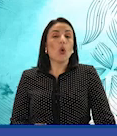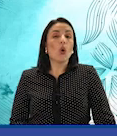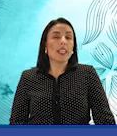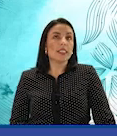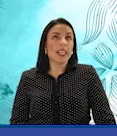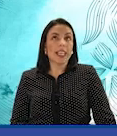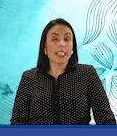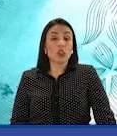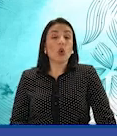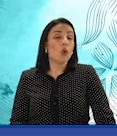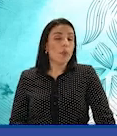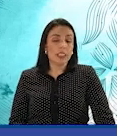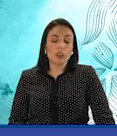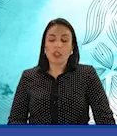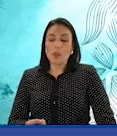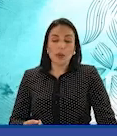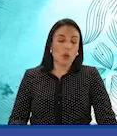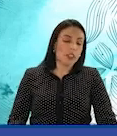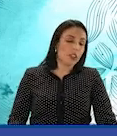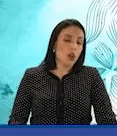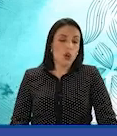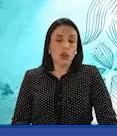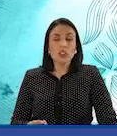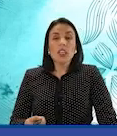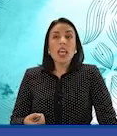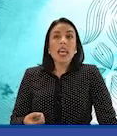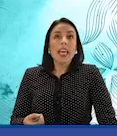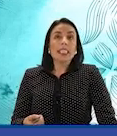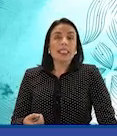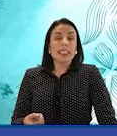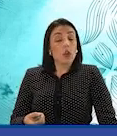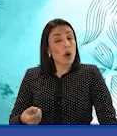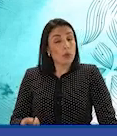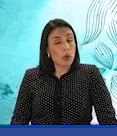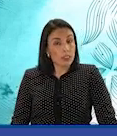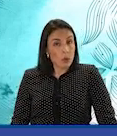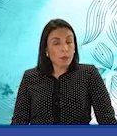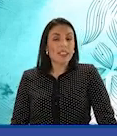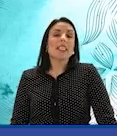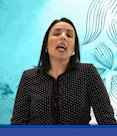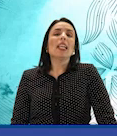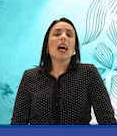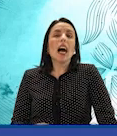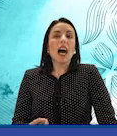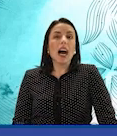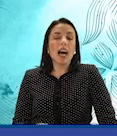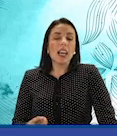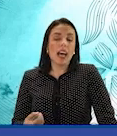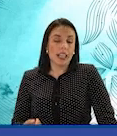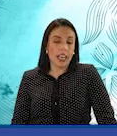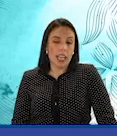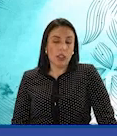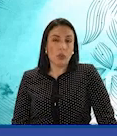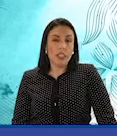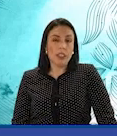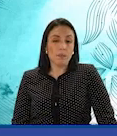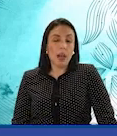o ese documento de aprobación. o aprobación parcial al Alcalde Municipal